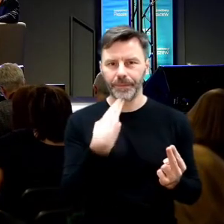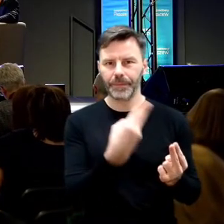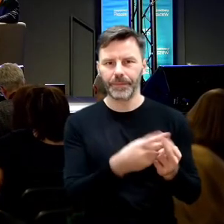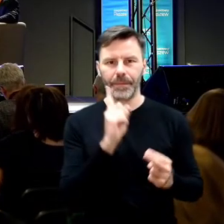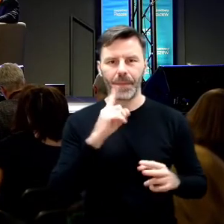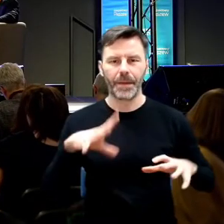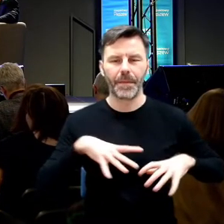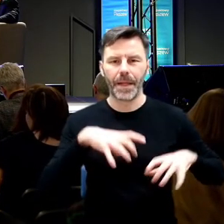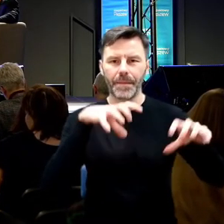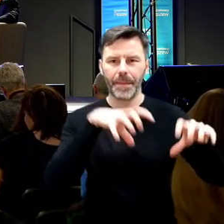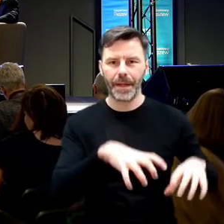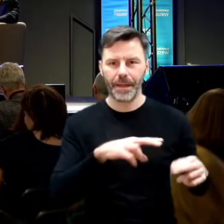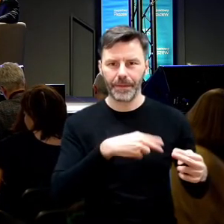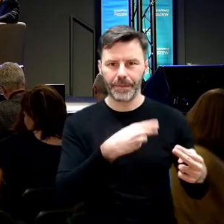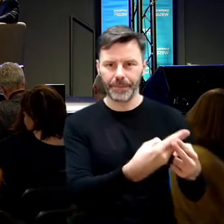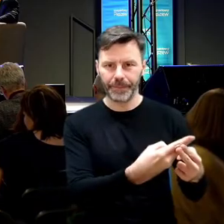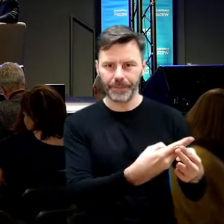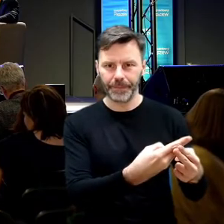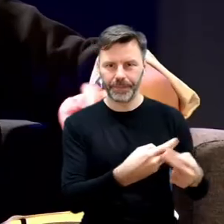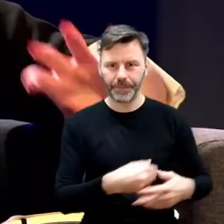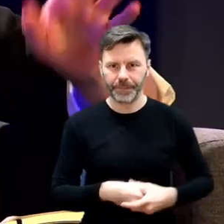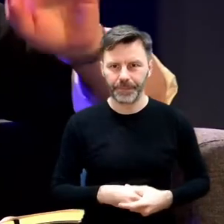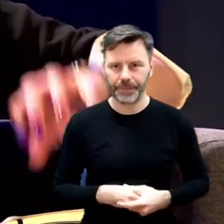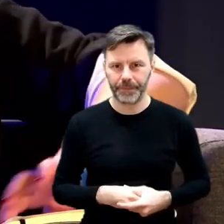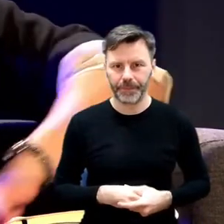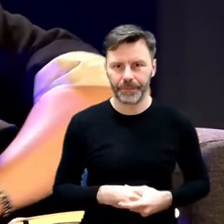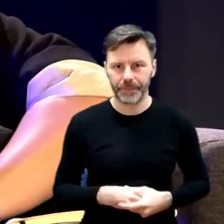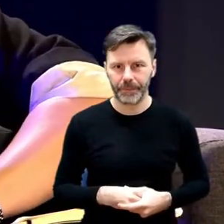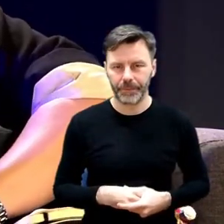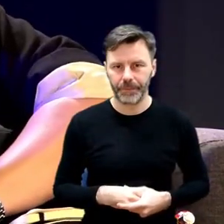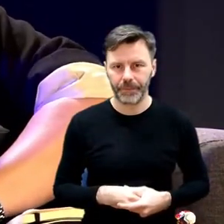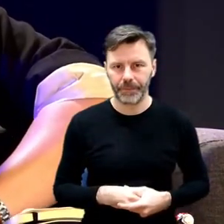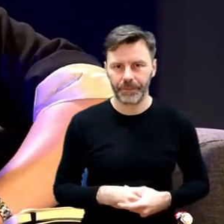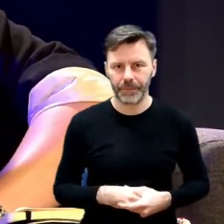Nie wiem,czy Pan... No dobra, tą drogą nie pójdę.